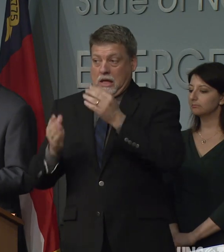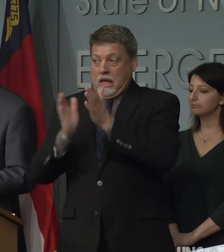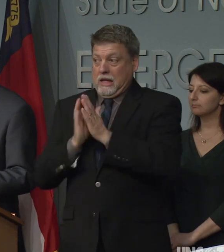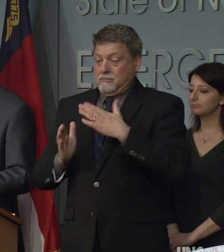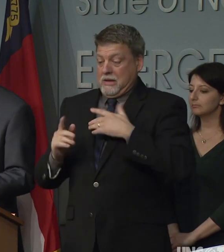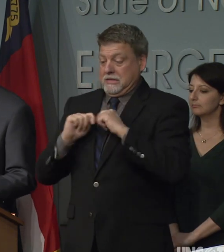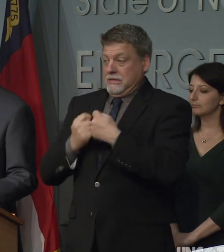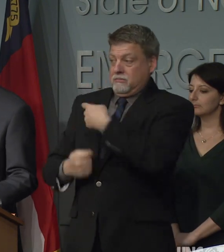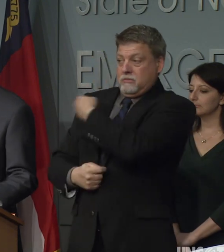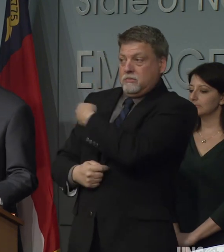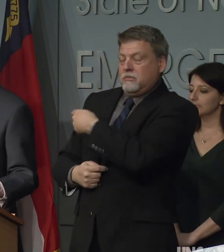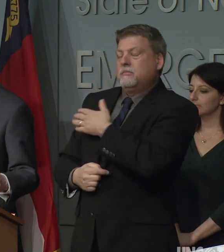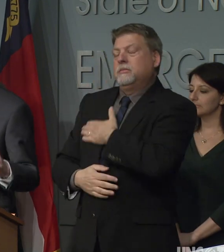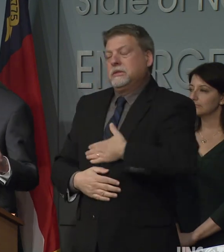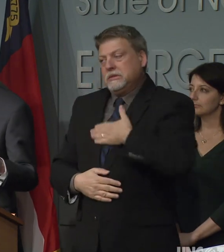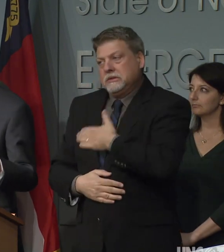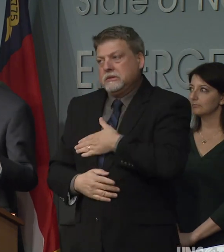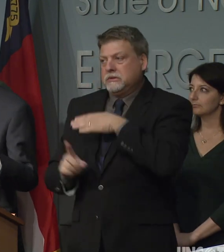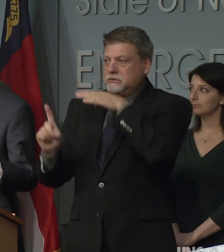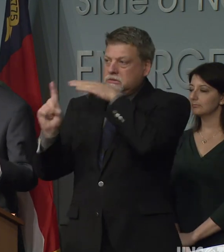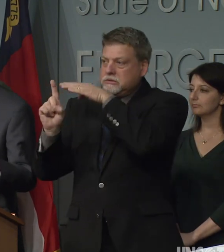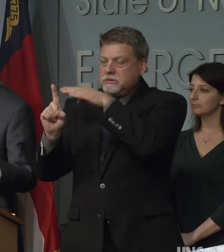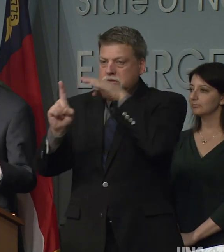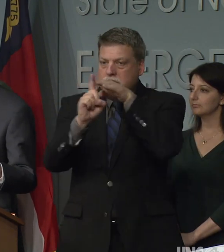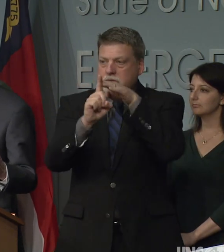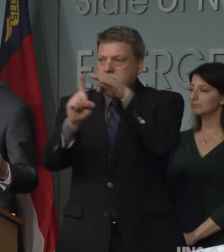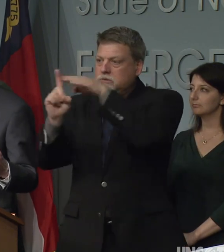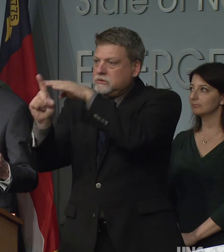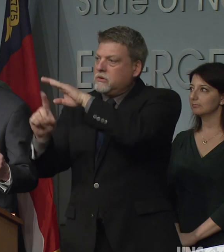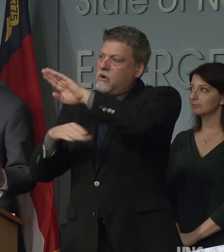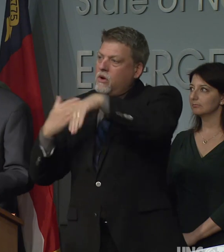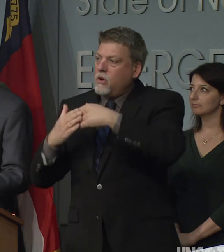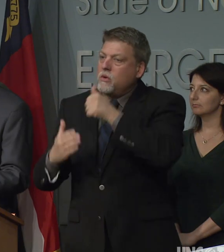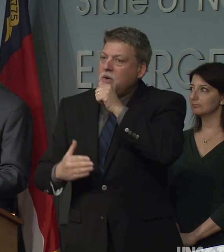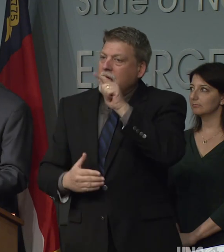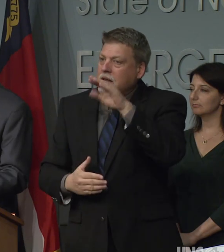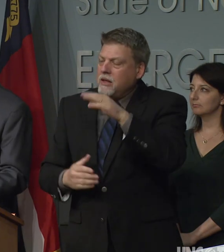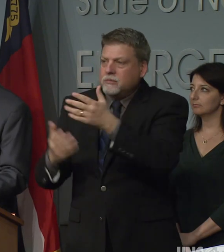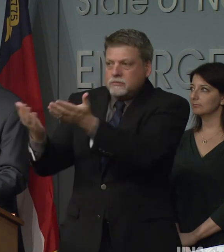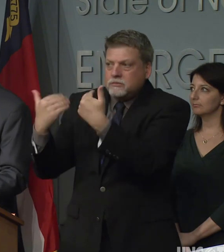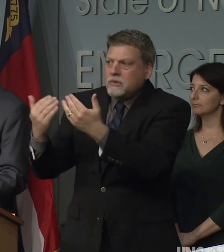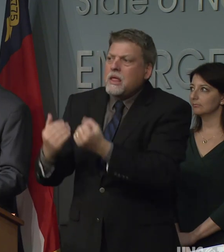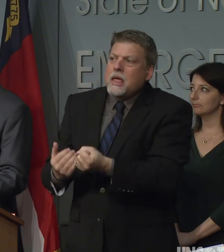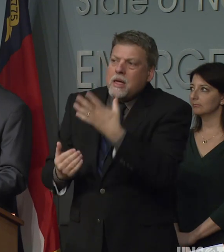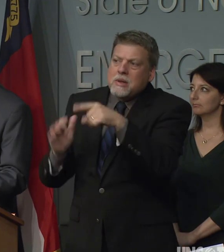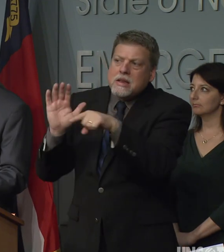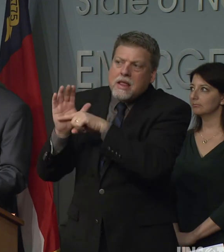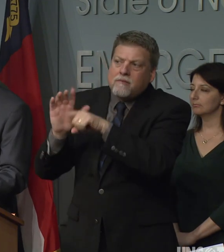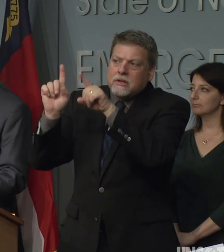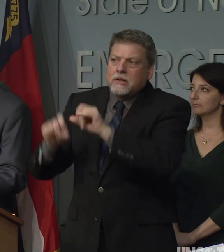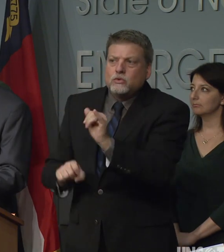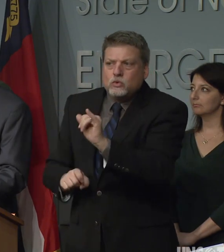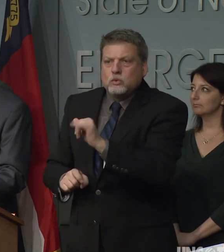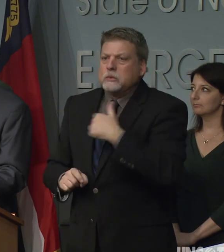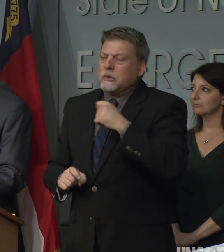positivos, sin embargo, Joe Kelly encargado A y STEE, equipo presidente aquí que vaya a todos estos laboratorios para